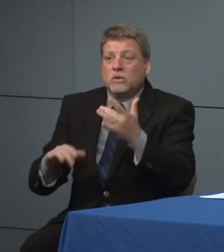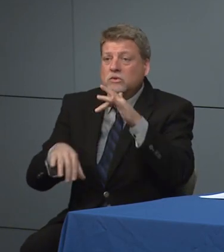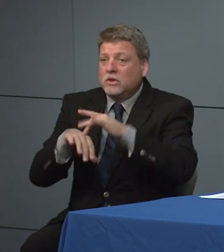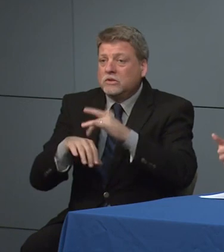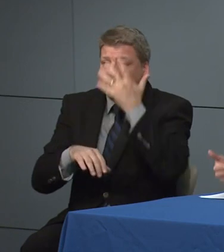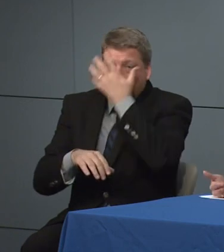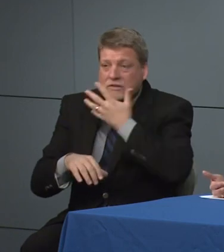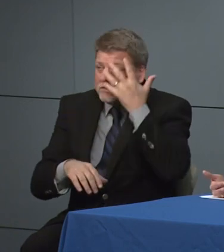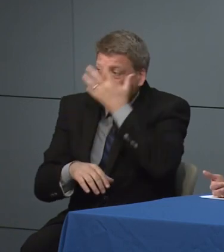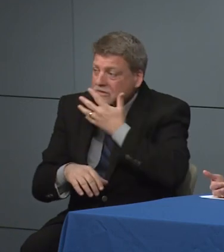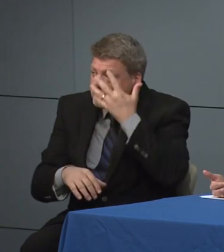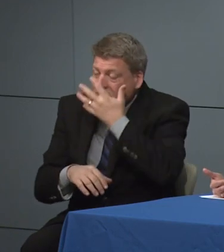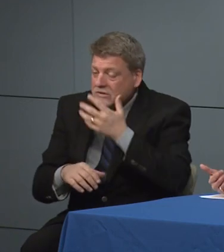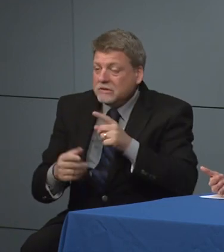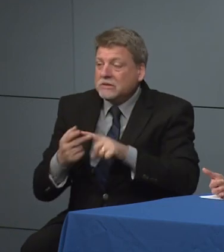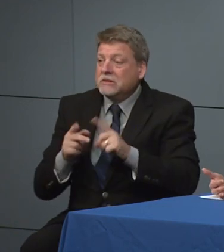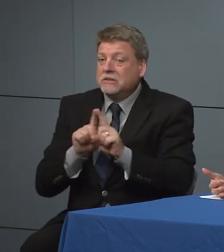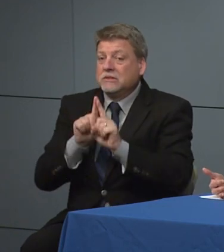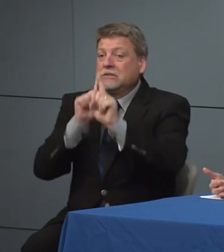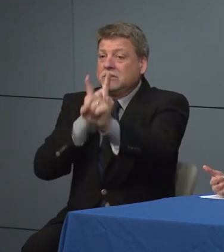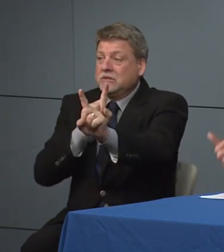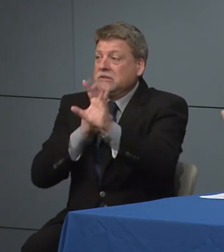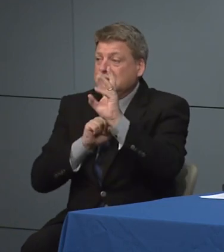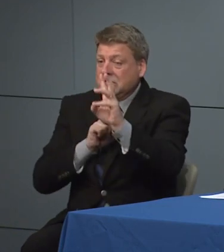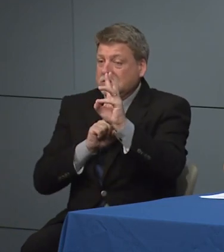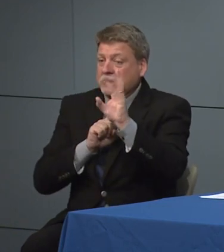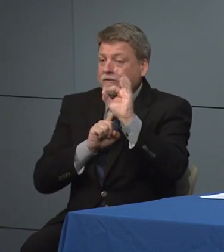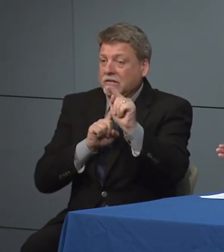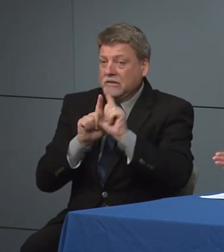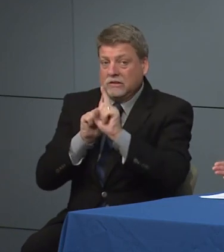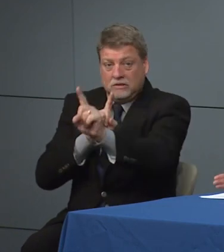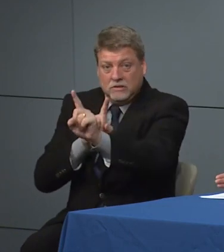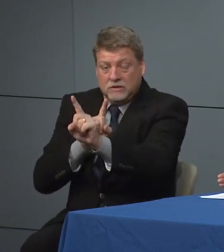toquen la cara, traten de permanecer a seis pies de